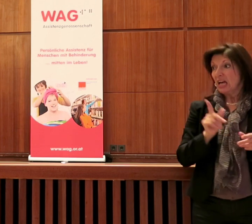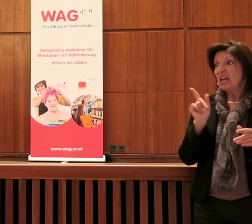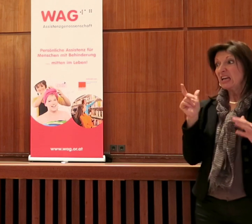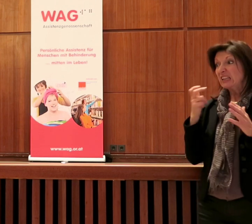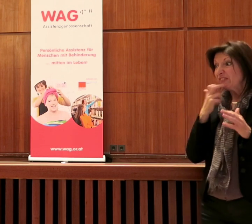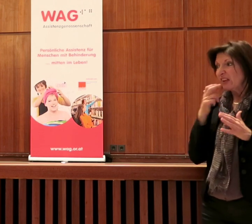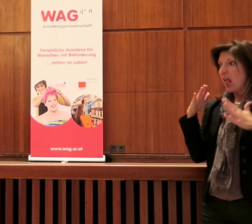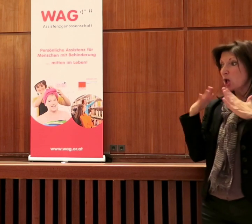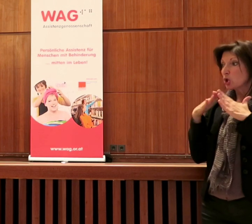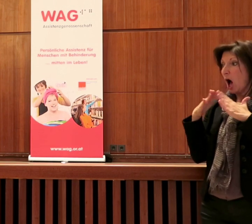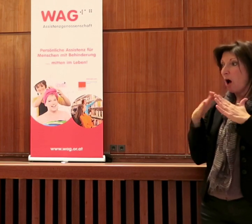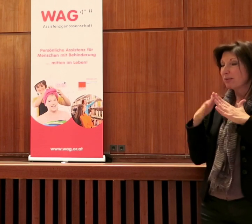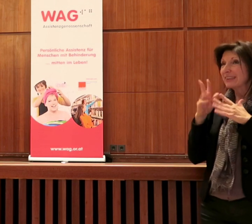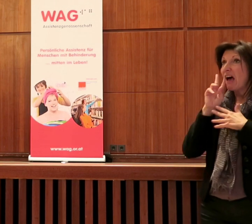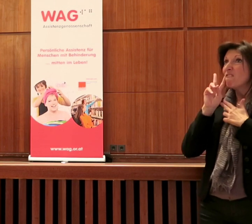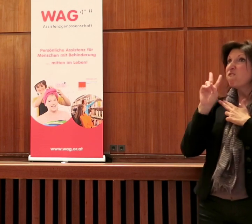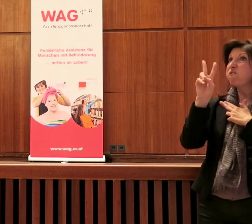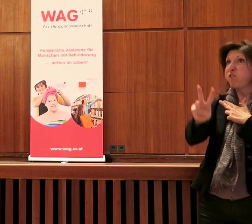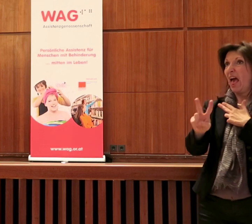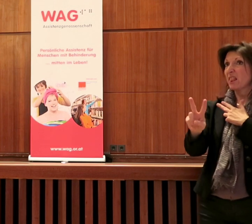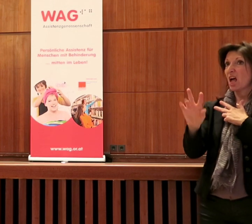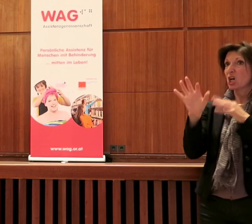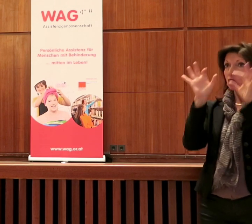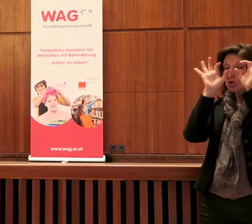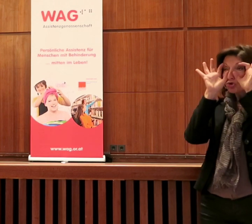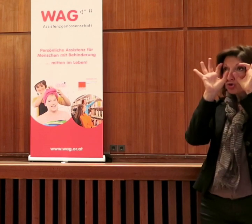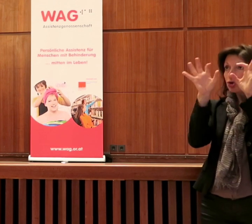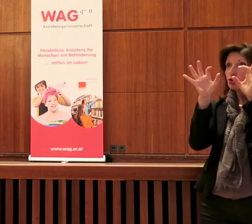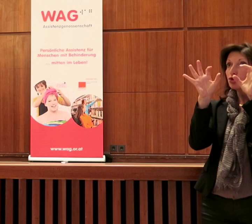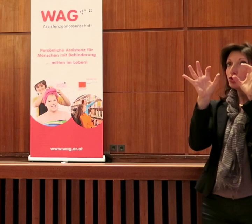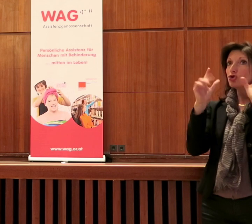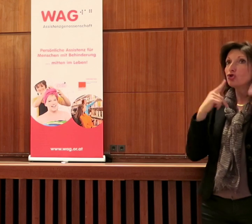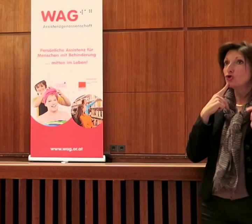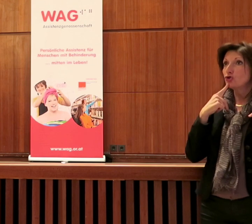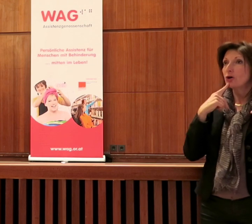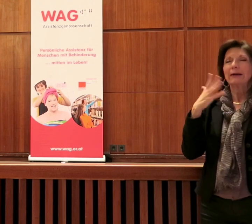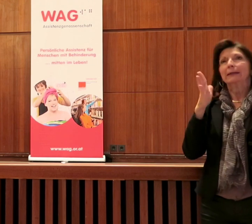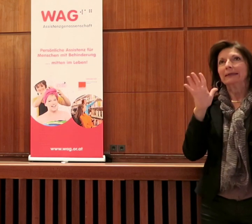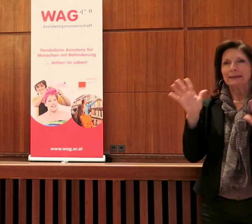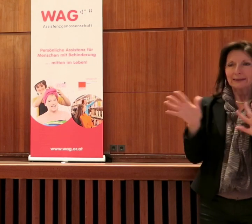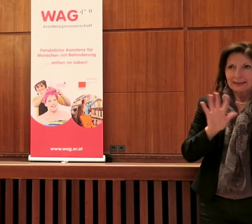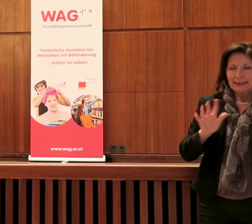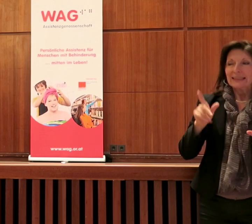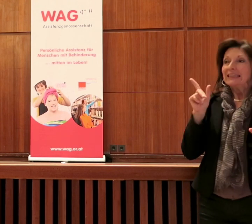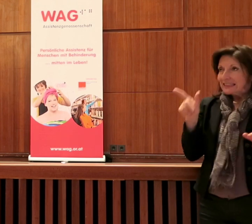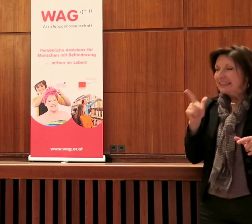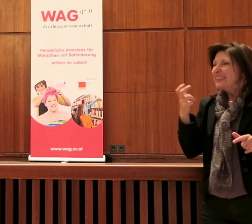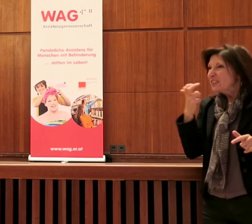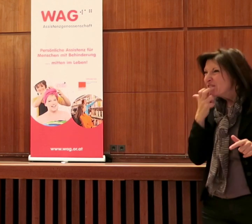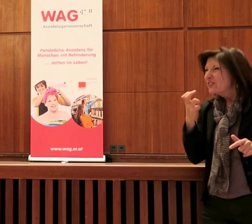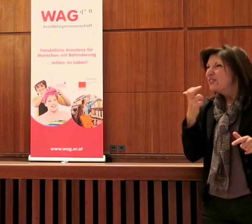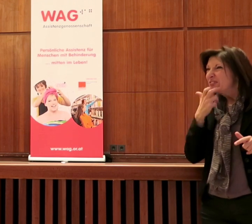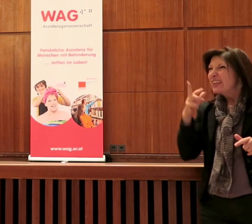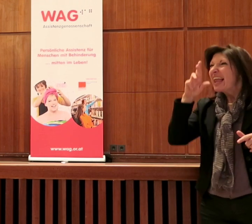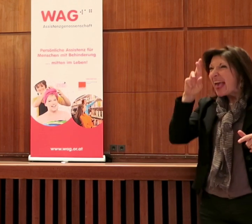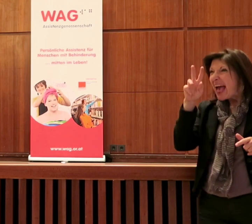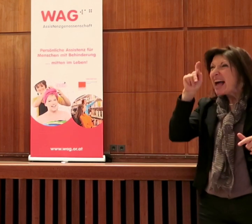[Lachen] "Ähh, sie wollen sich RTL nachhause holen."